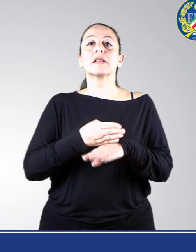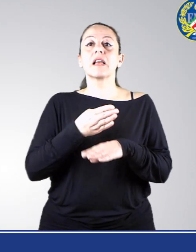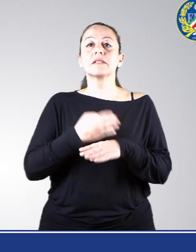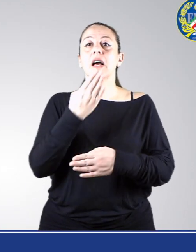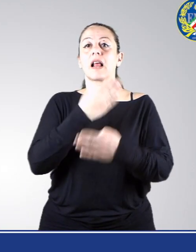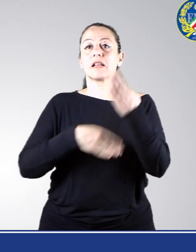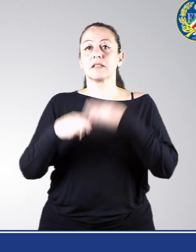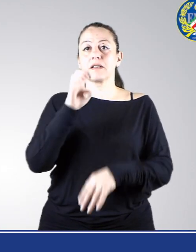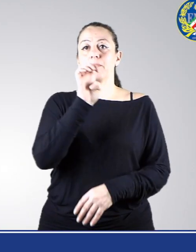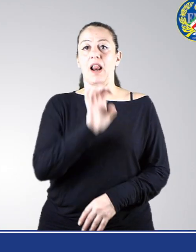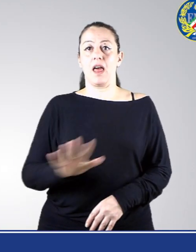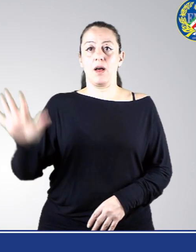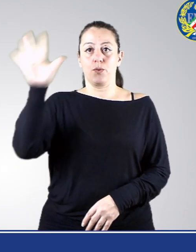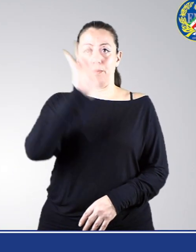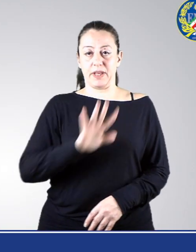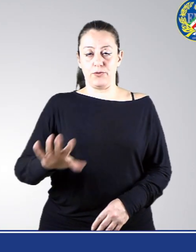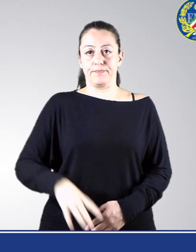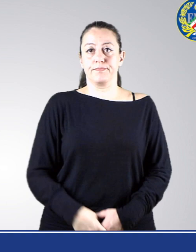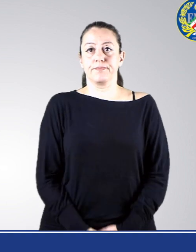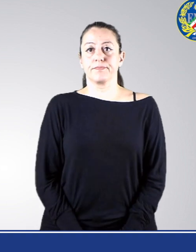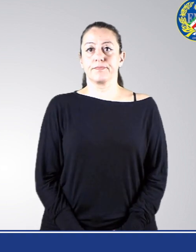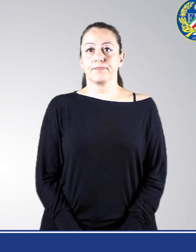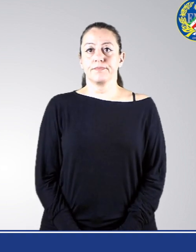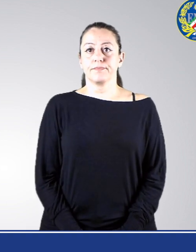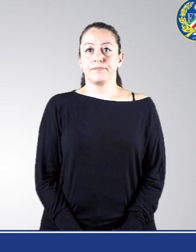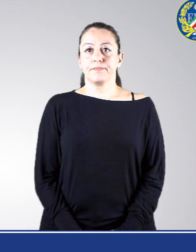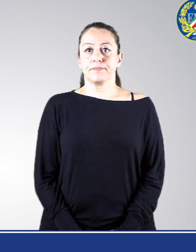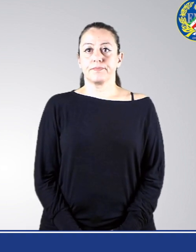Disability Card Europea